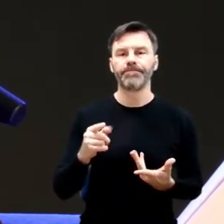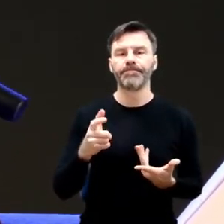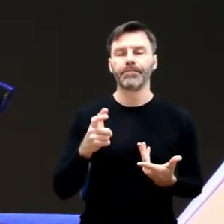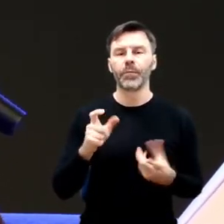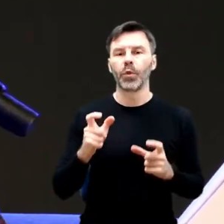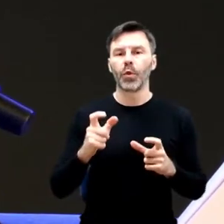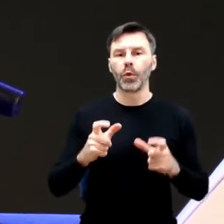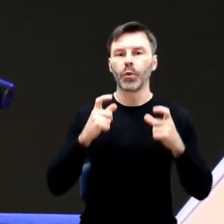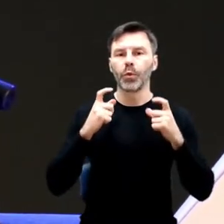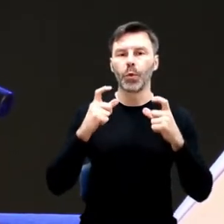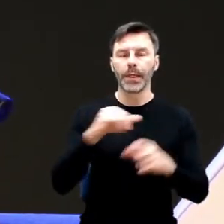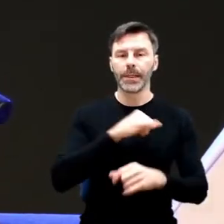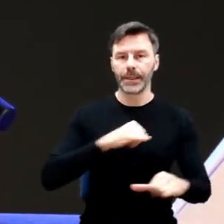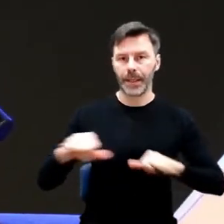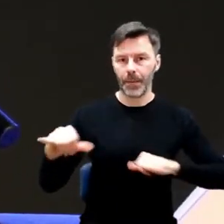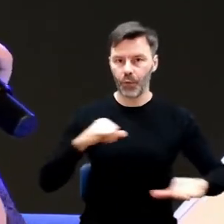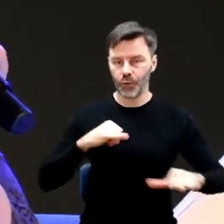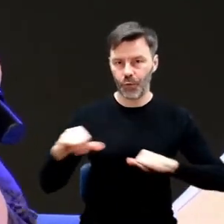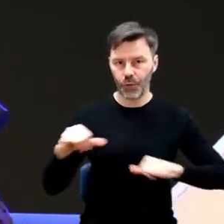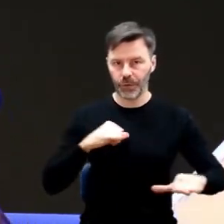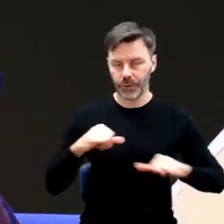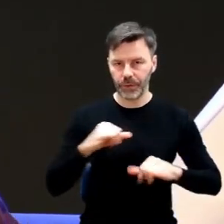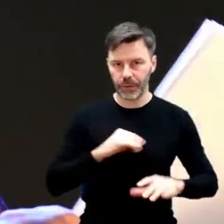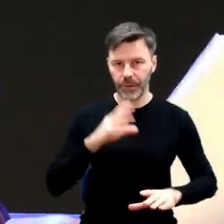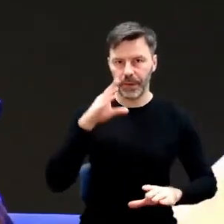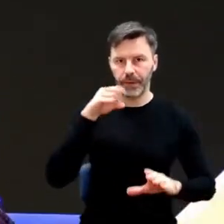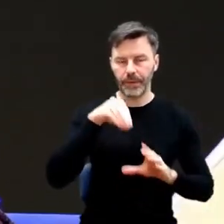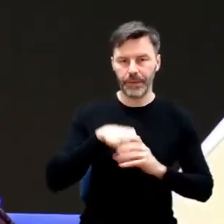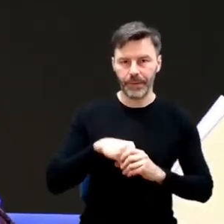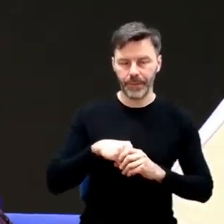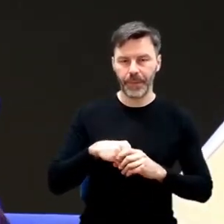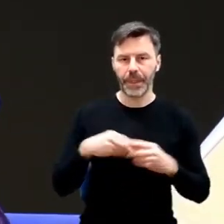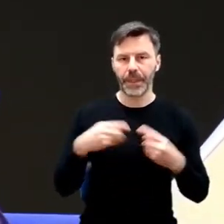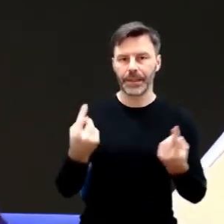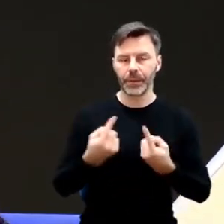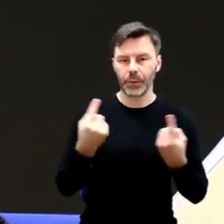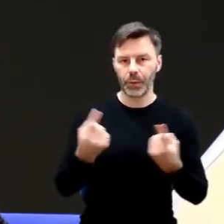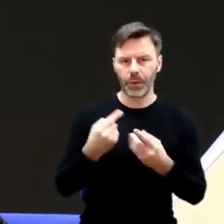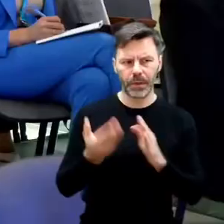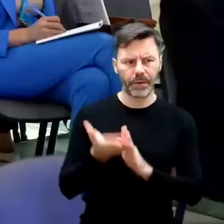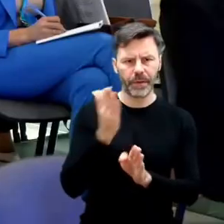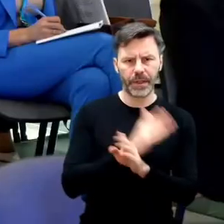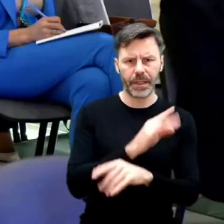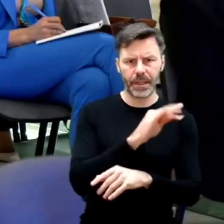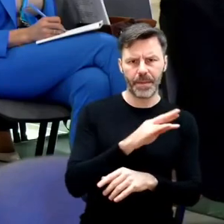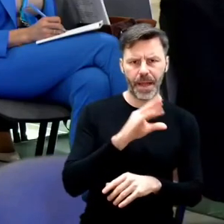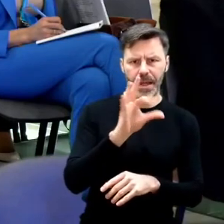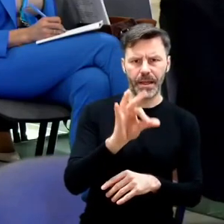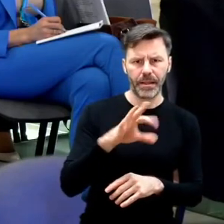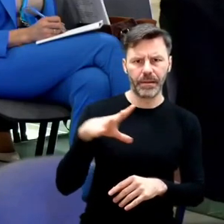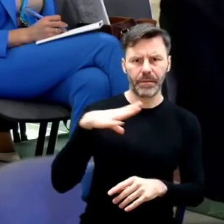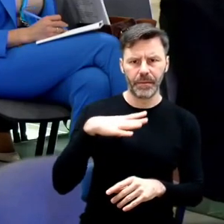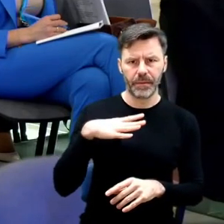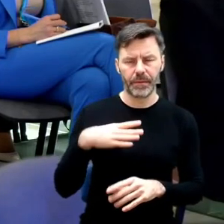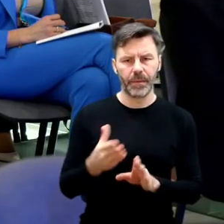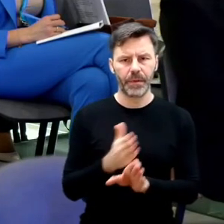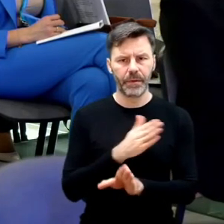czy akurat w tamtej sytuacji Towarzystwa Budownictwa Społecznego, które w większości były TBS-ami wiadomo gminnymi.